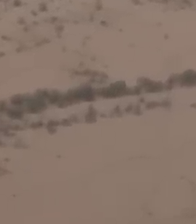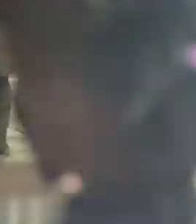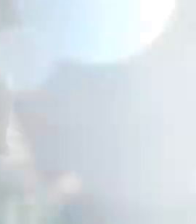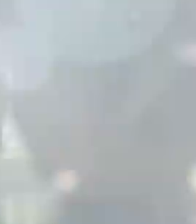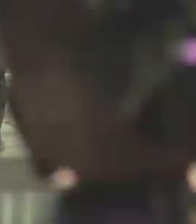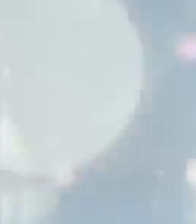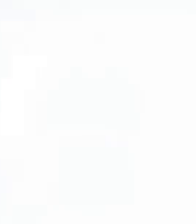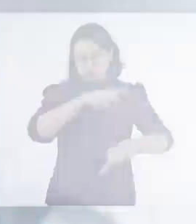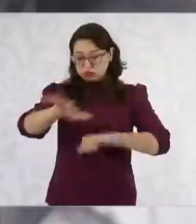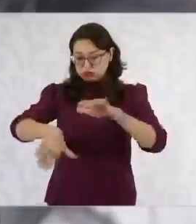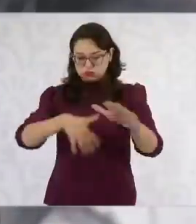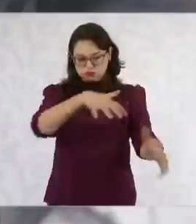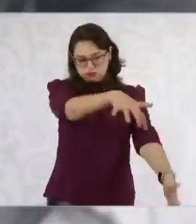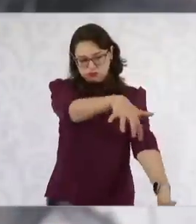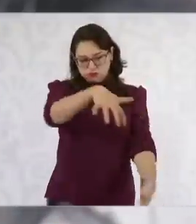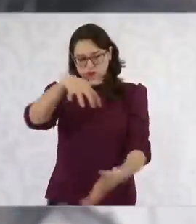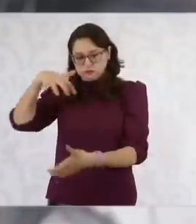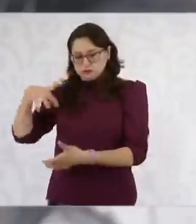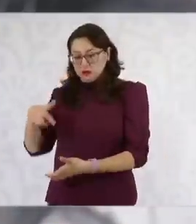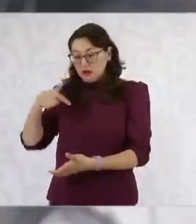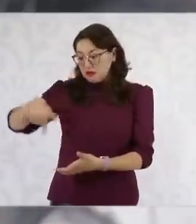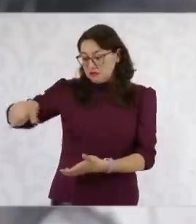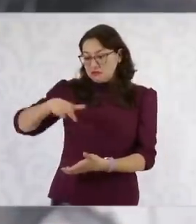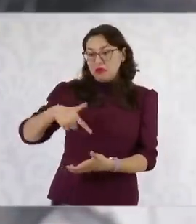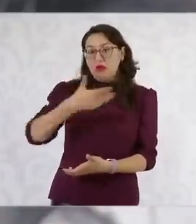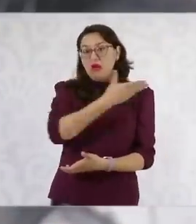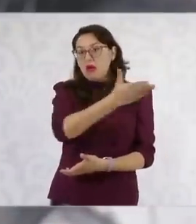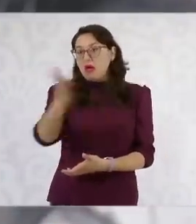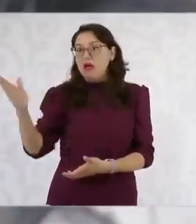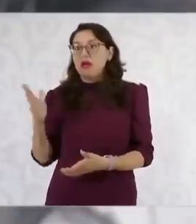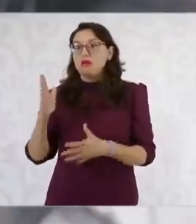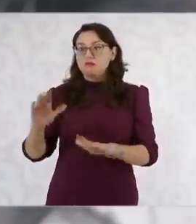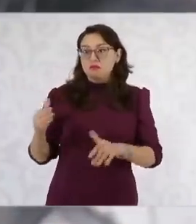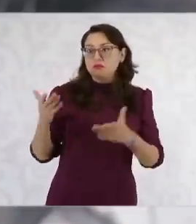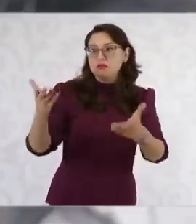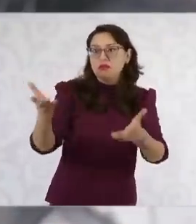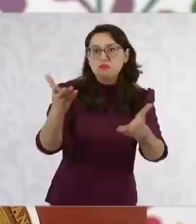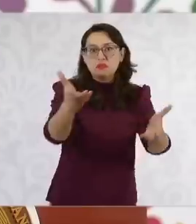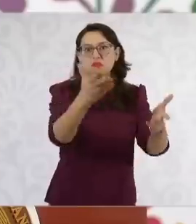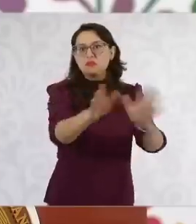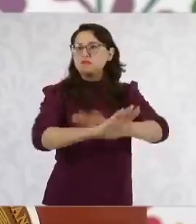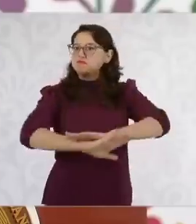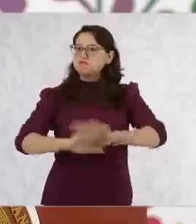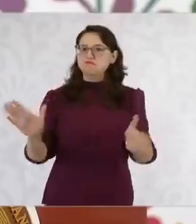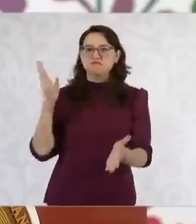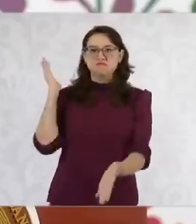de seguridad y protección Ciudadana de México hizo énfasis en esta estrategia